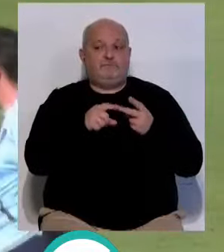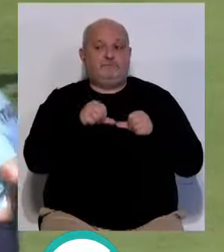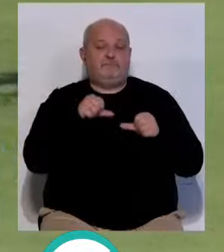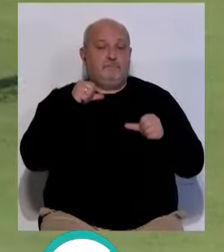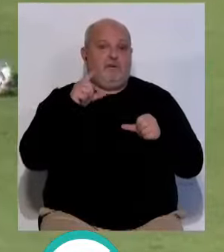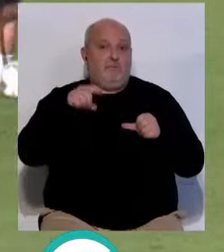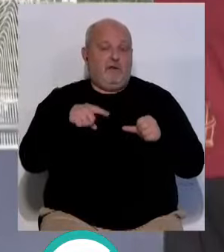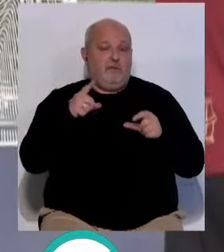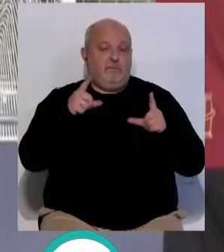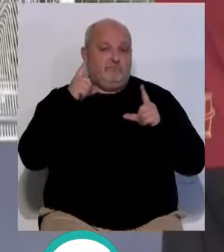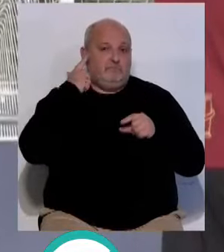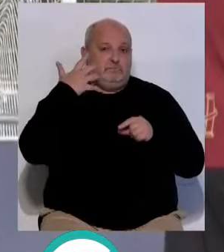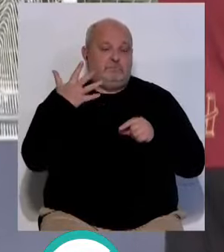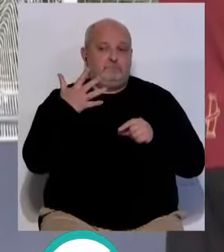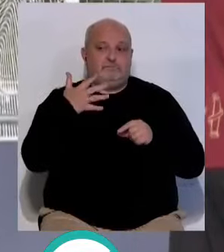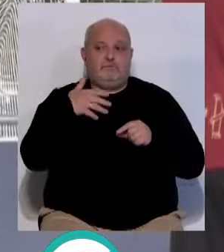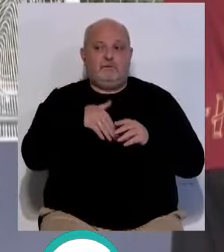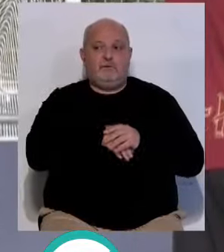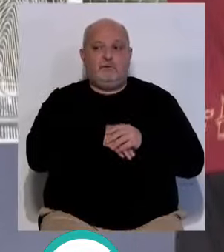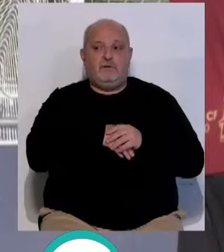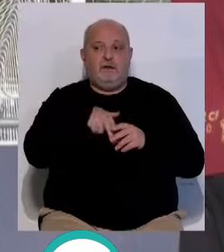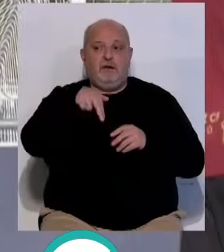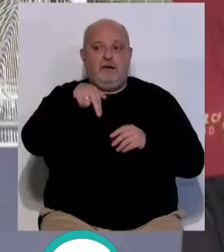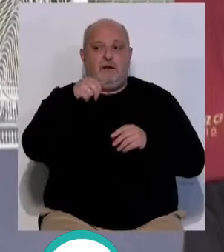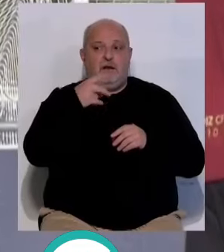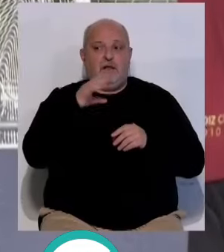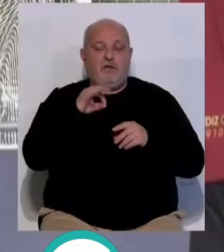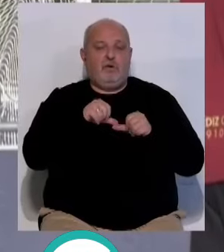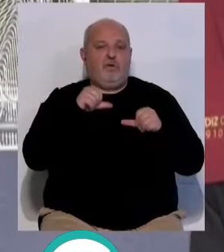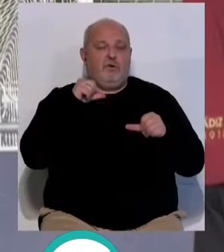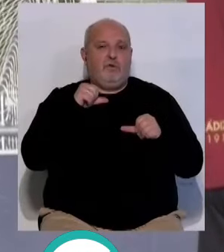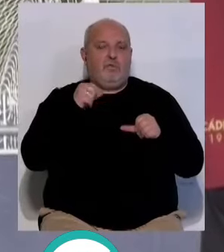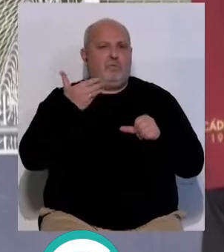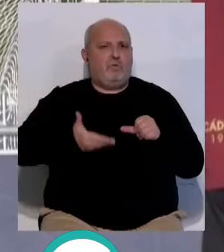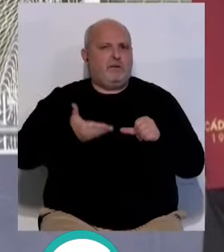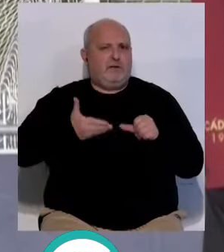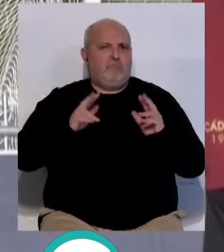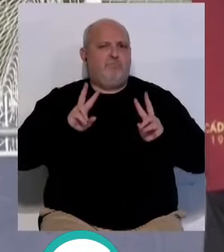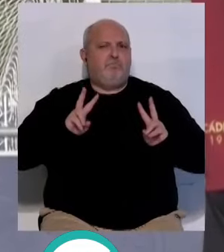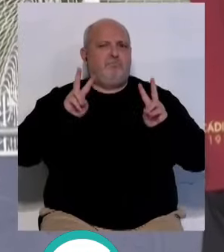todo el mundo del fútbol Álvaro negredo y que ha sido importantísimo en el camino del Cádiz